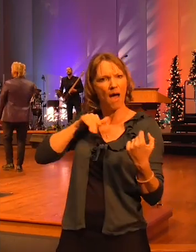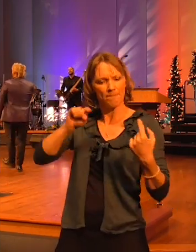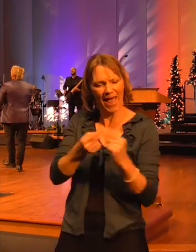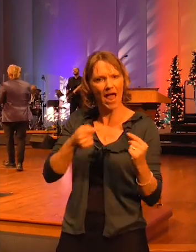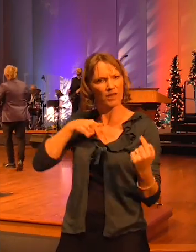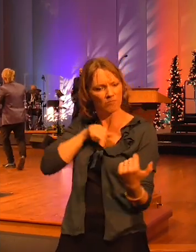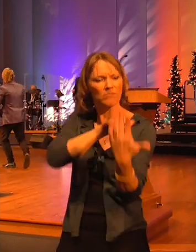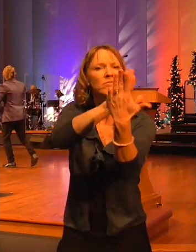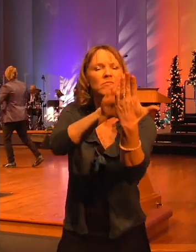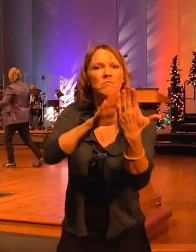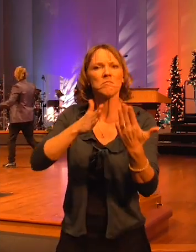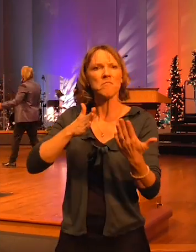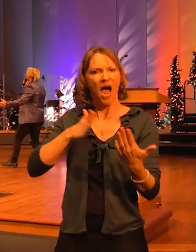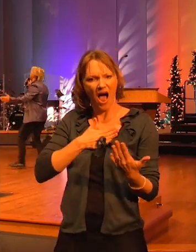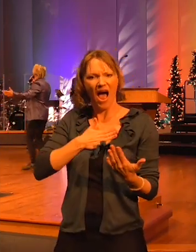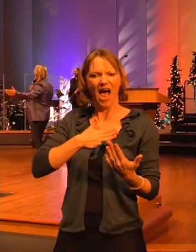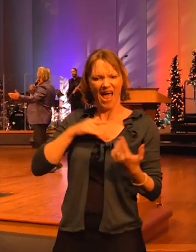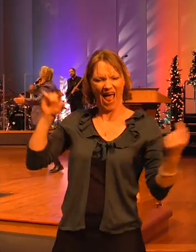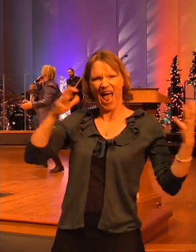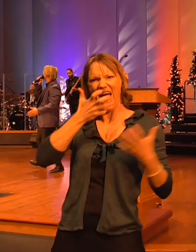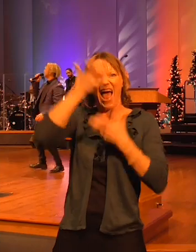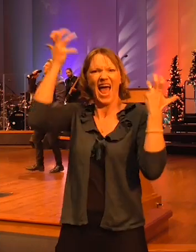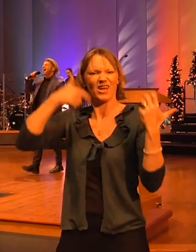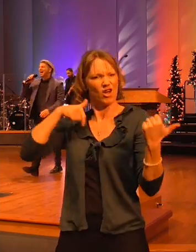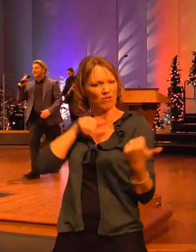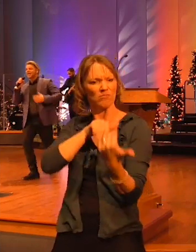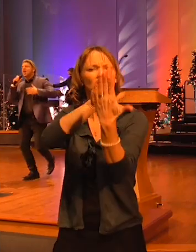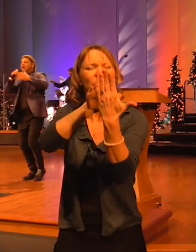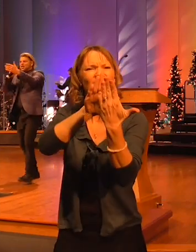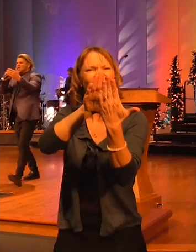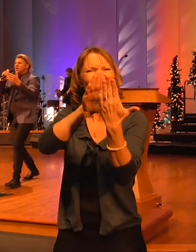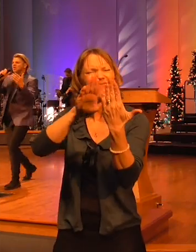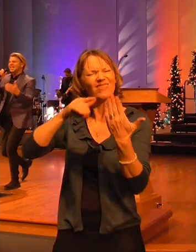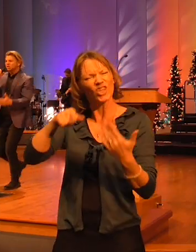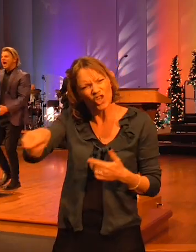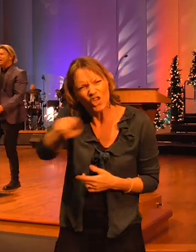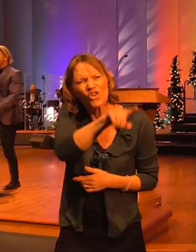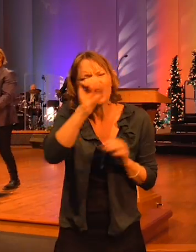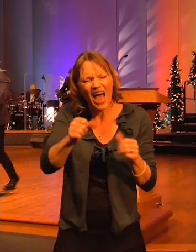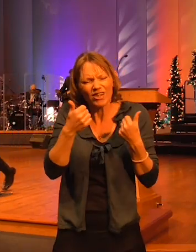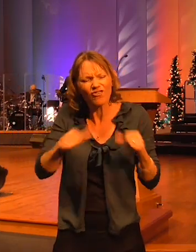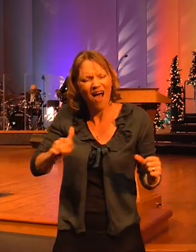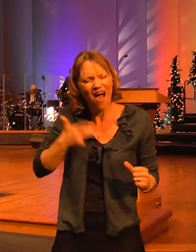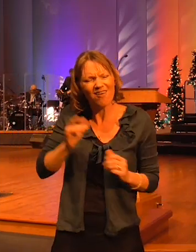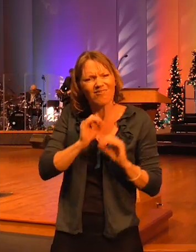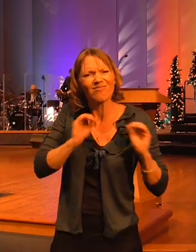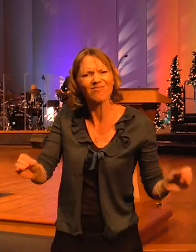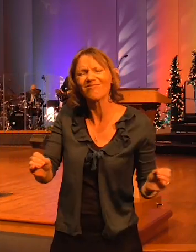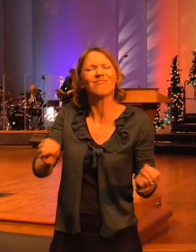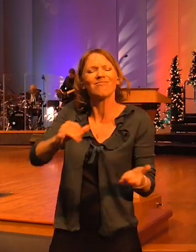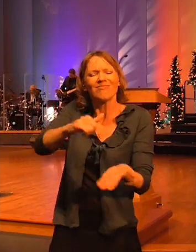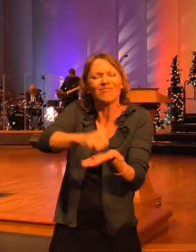a la ira de la anulación. Tú puedes. intenta conocerme no hay ningún lugar donde esconderse y el